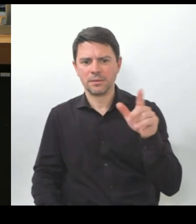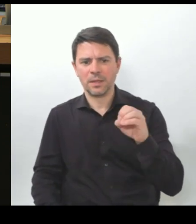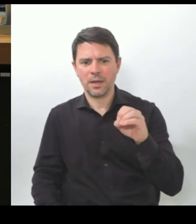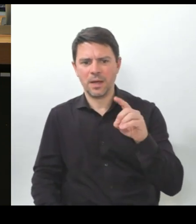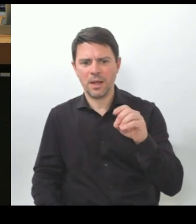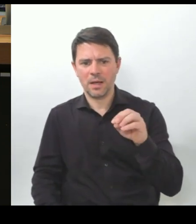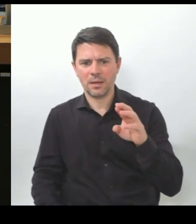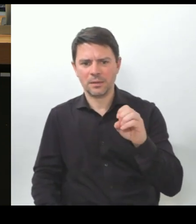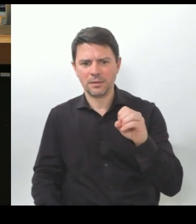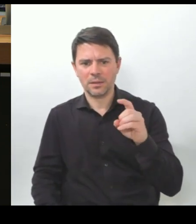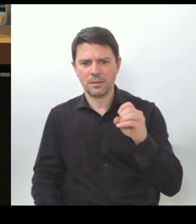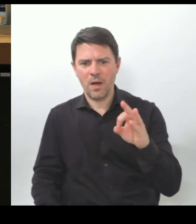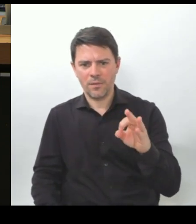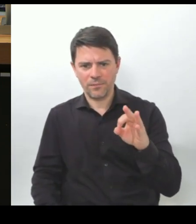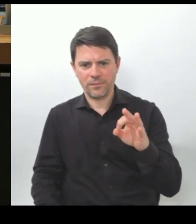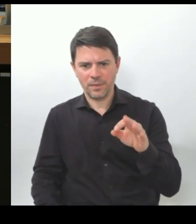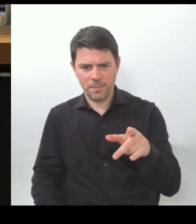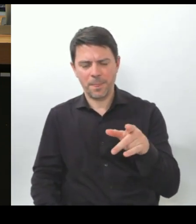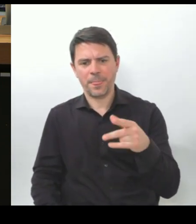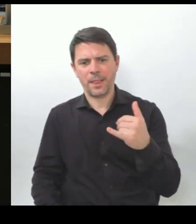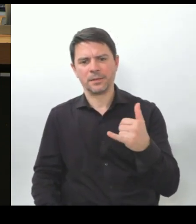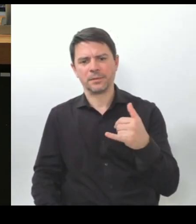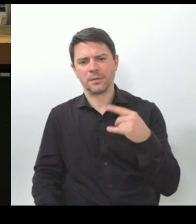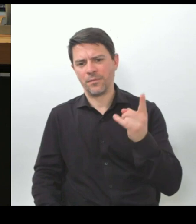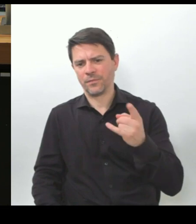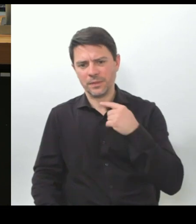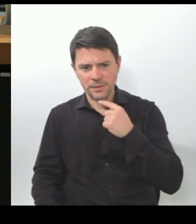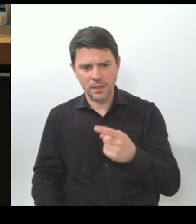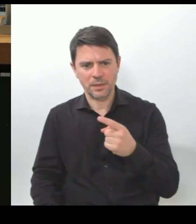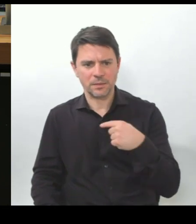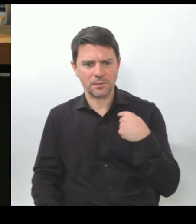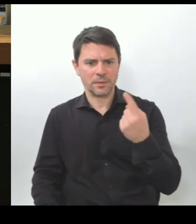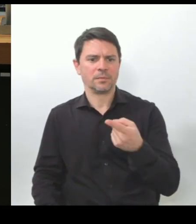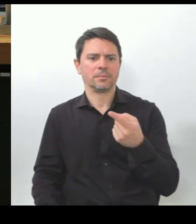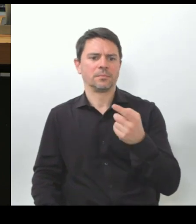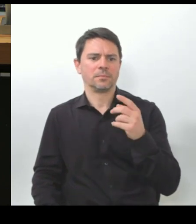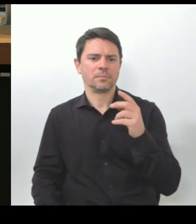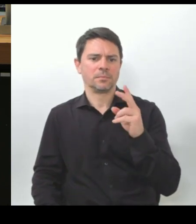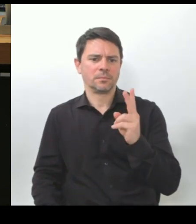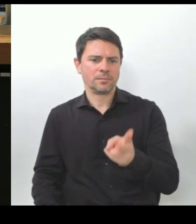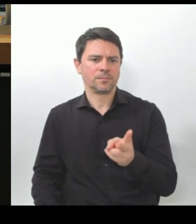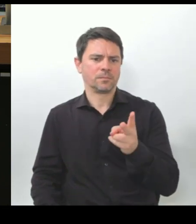Nord-Süd Verbindung für den Osten zur Entlastung von Hellersdorf von Treptow Köpenick von Lichtenberg.